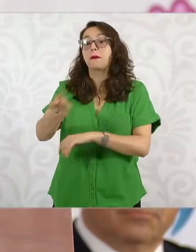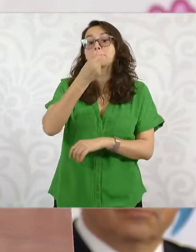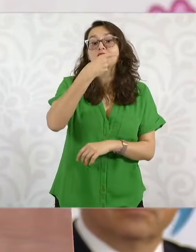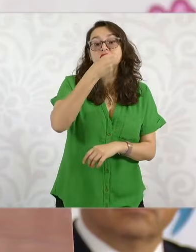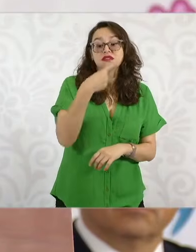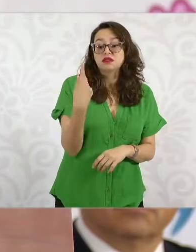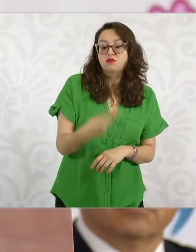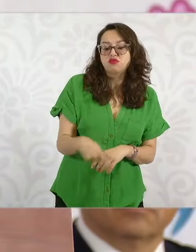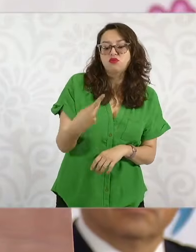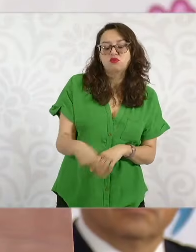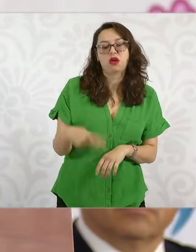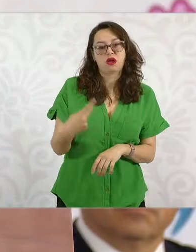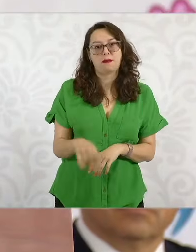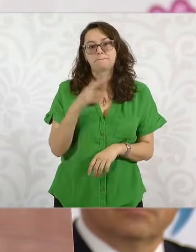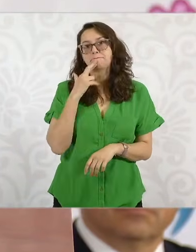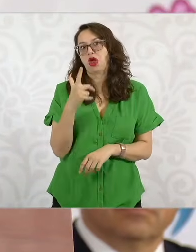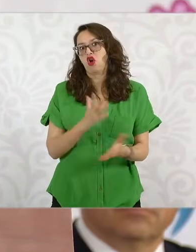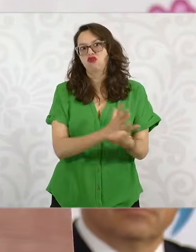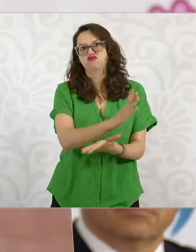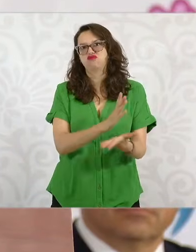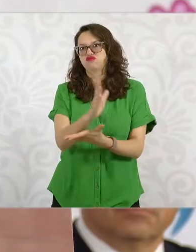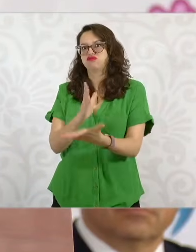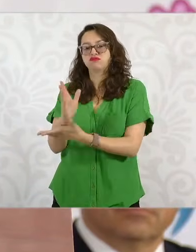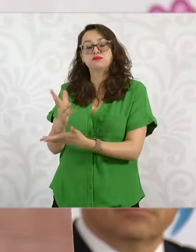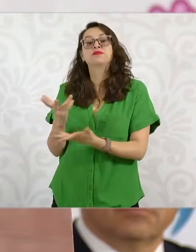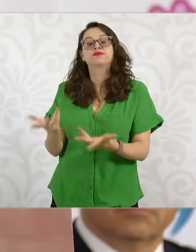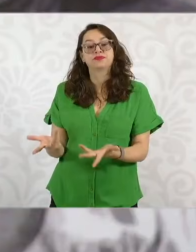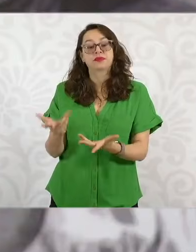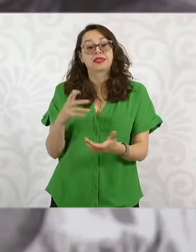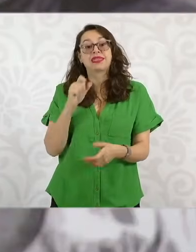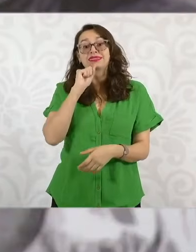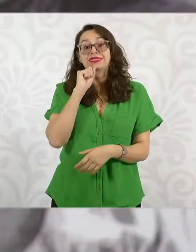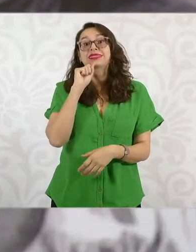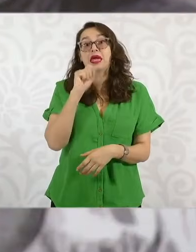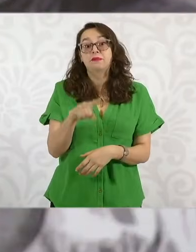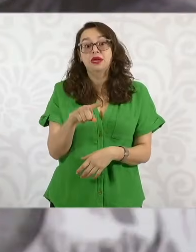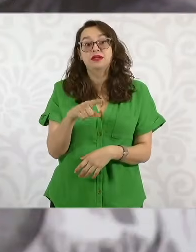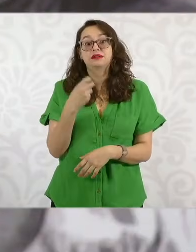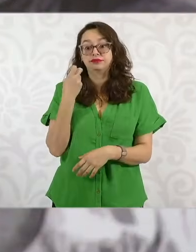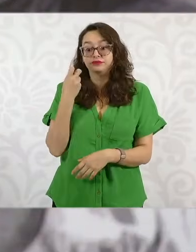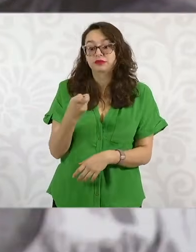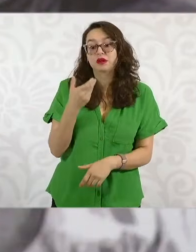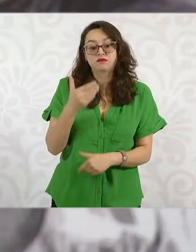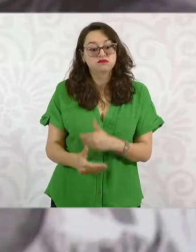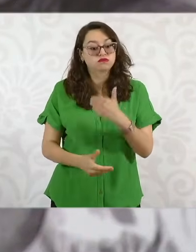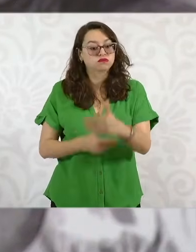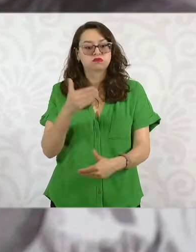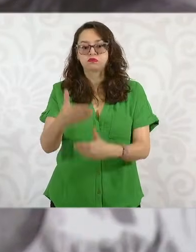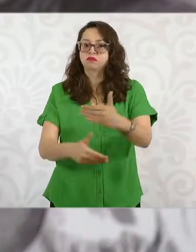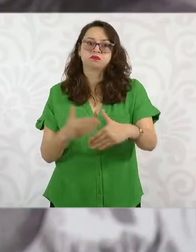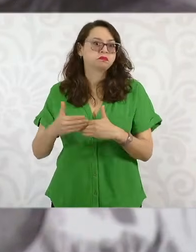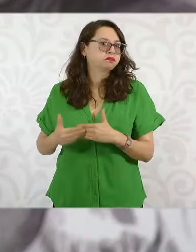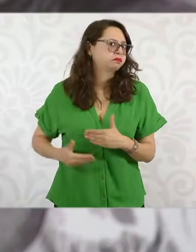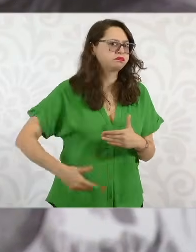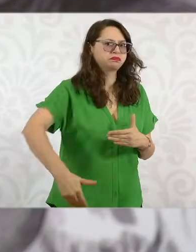en el país y será parte de lo que seguirá desarrollándose en la industria farmacéutica.